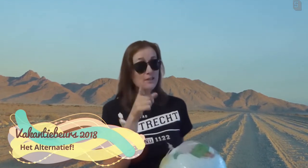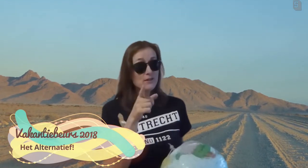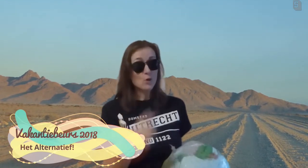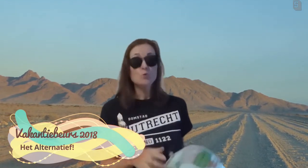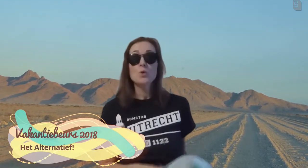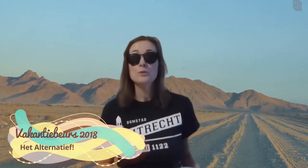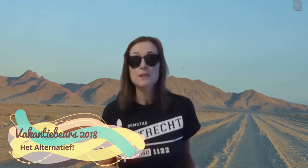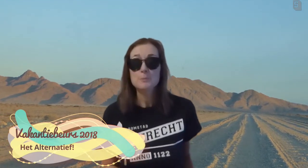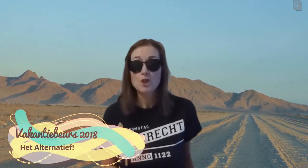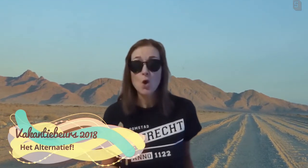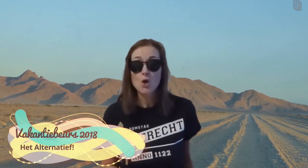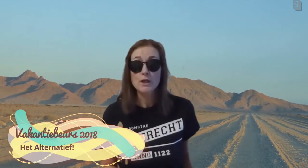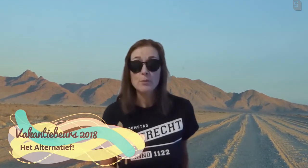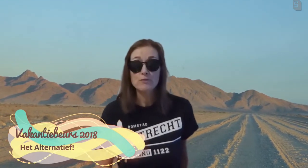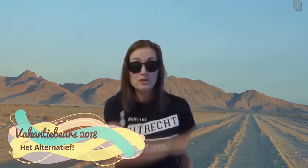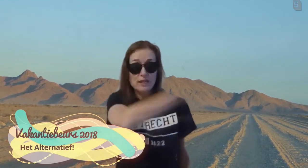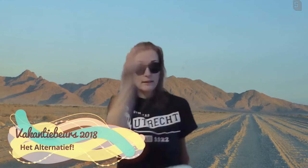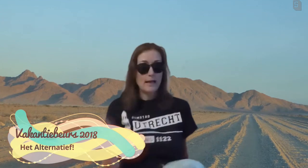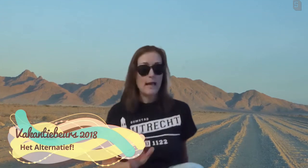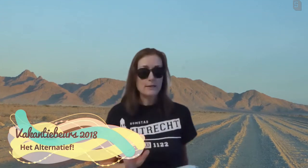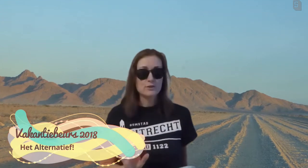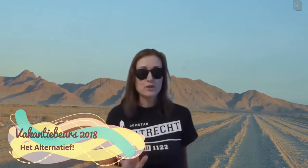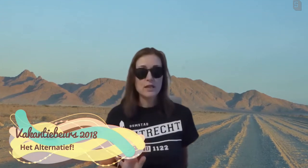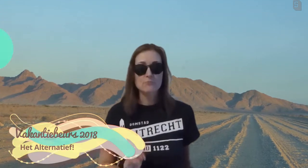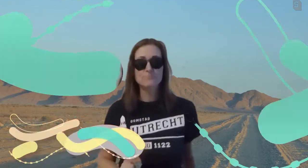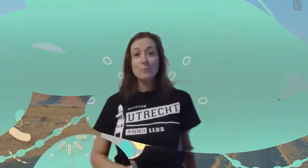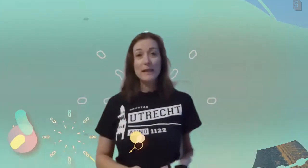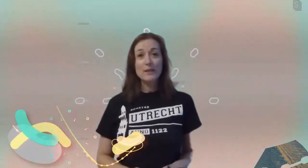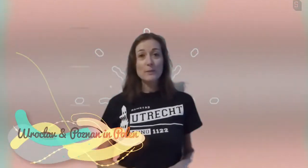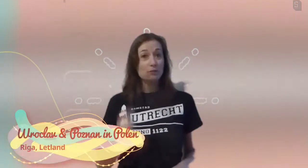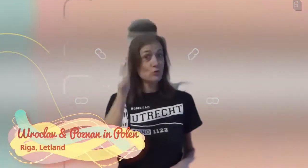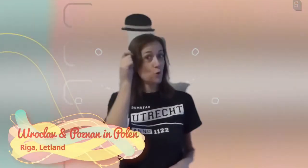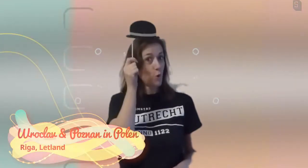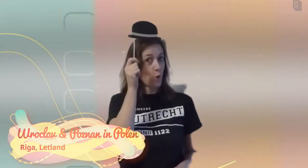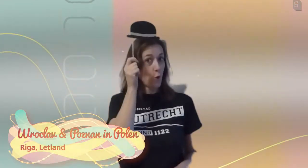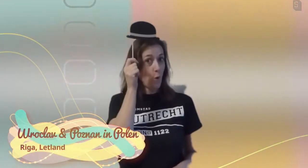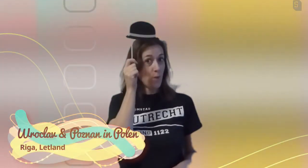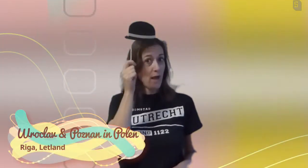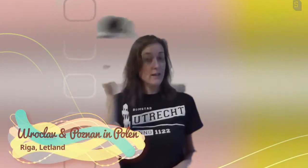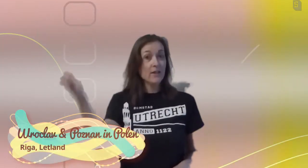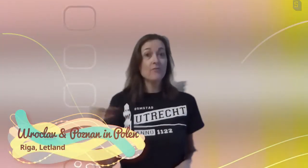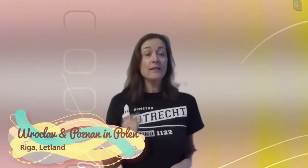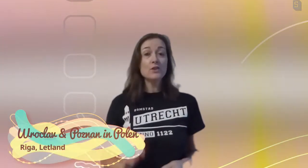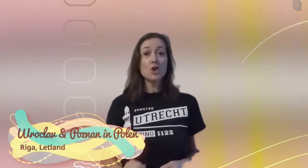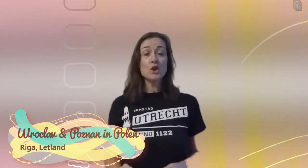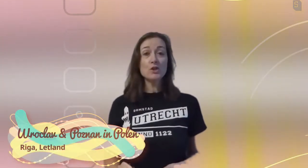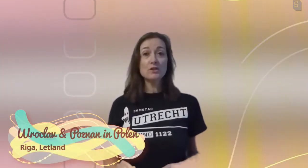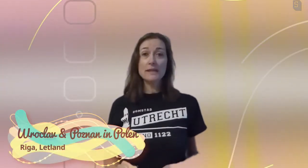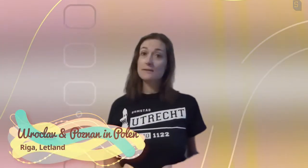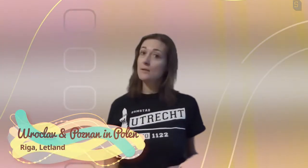let wel goed op niet met je ogen knipperen want het gaat razendsnel we beginnen met europa Wil je nog een leuke stedentrip